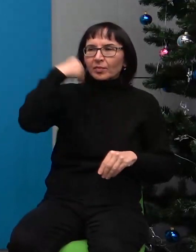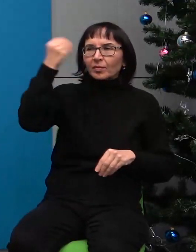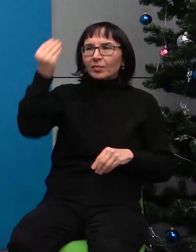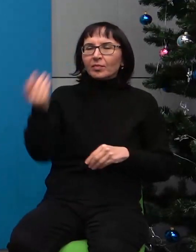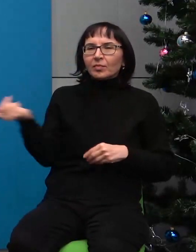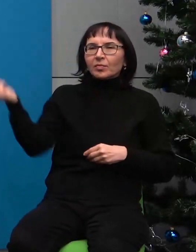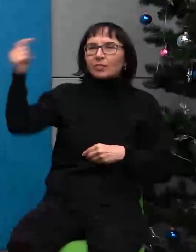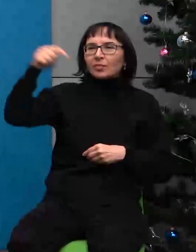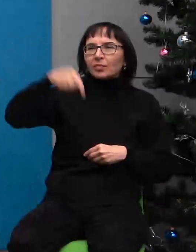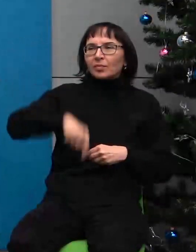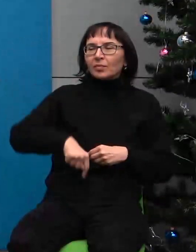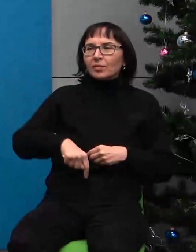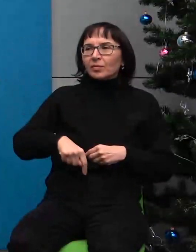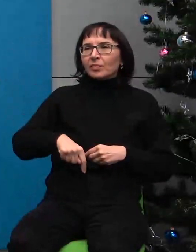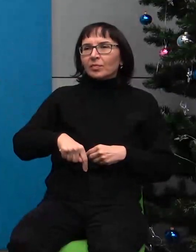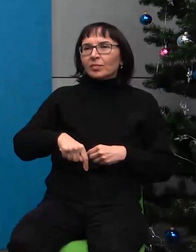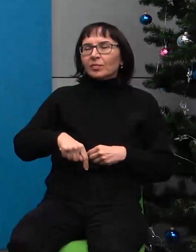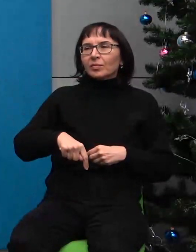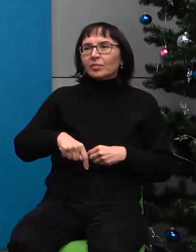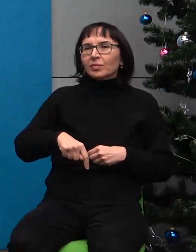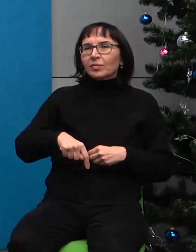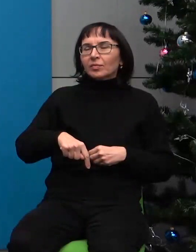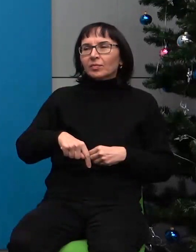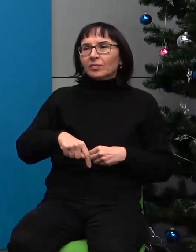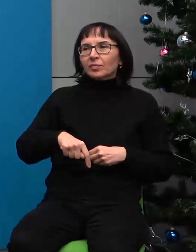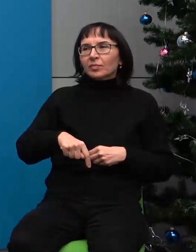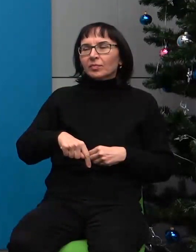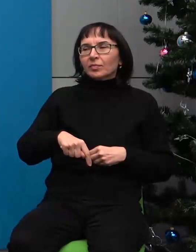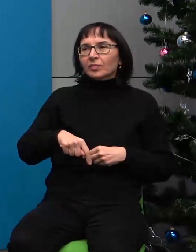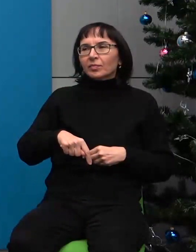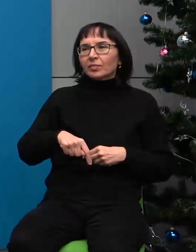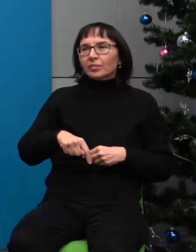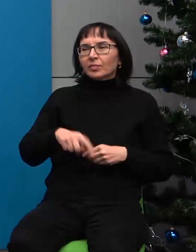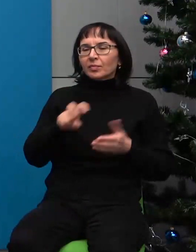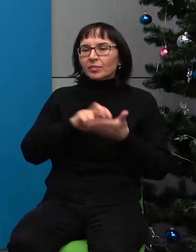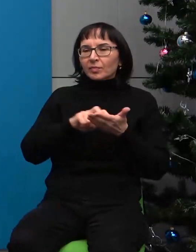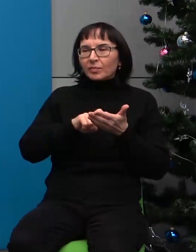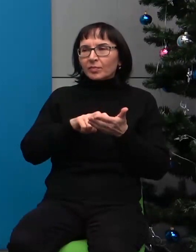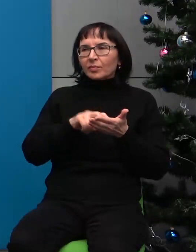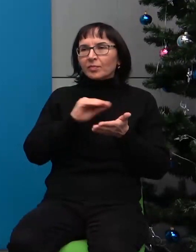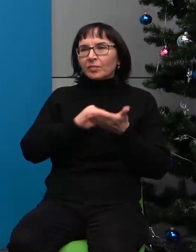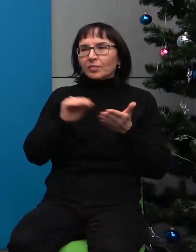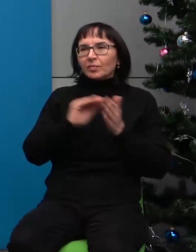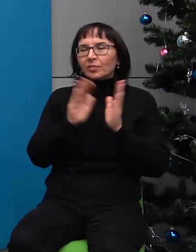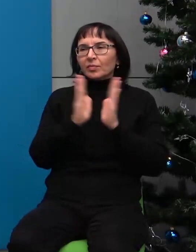Żeby go prześladowały. I piszę tak w książce.